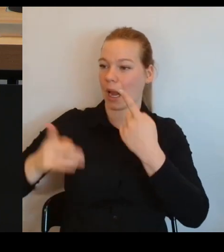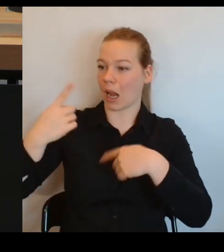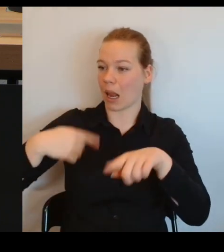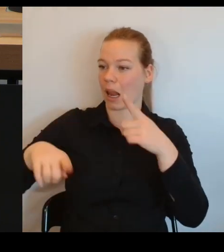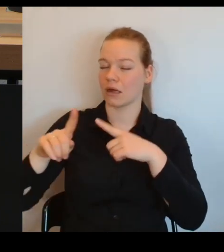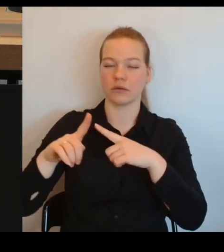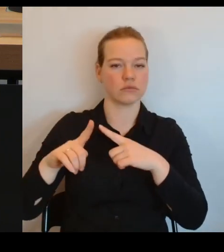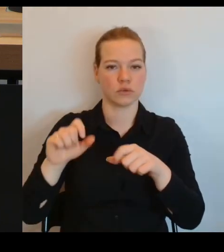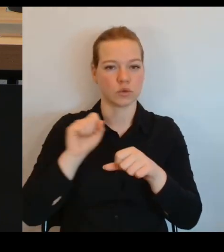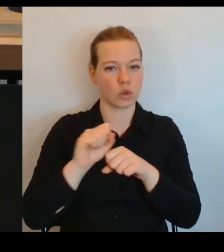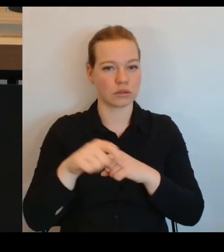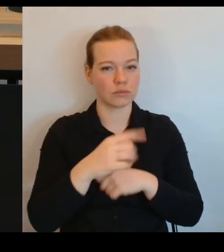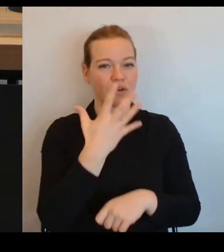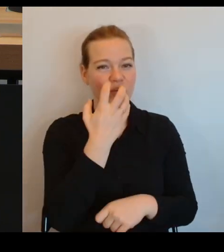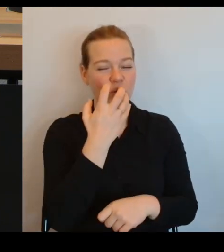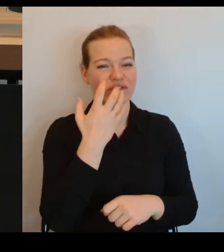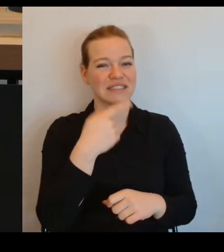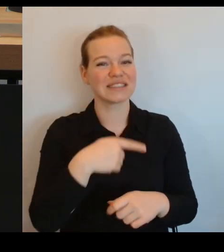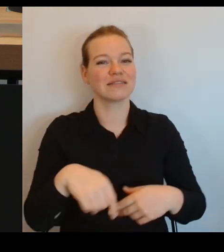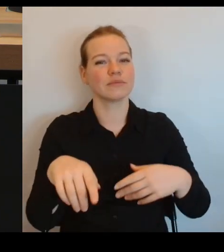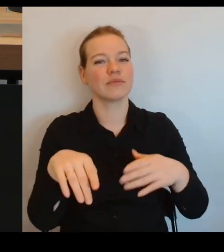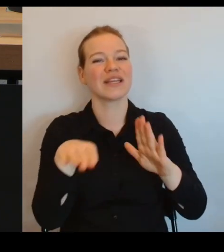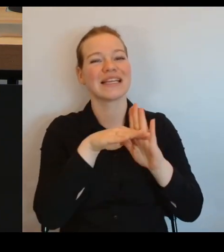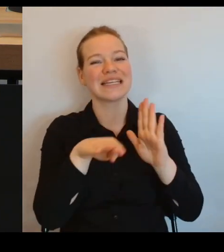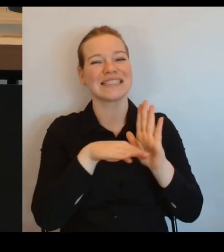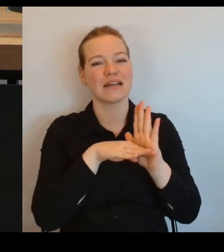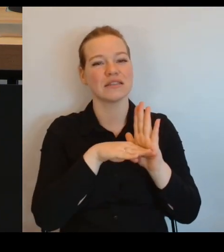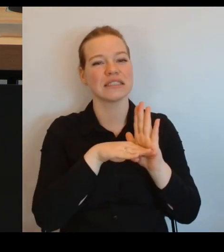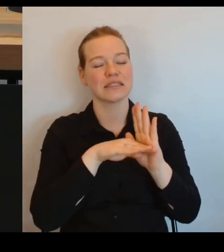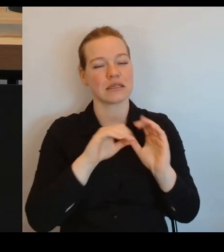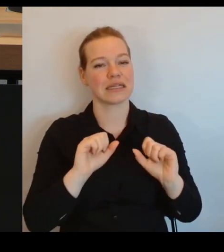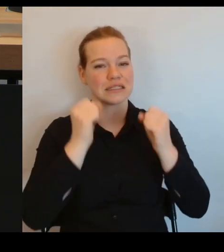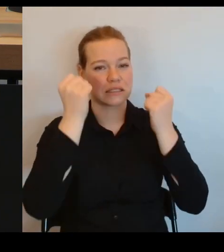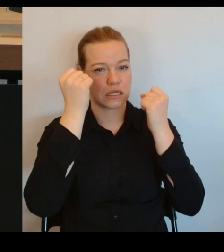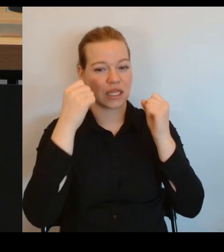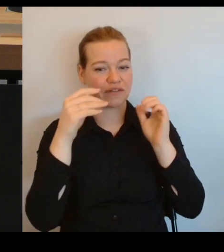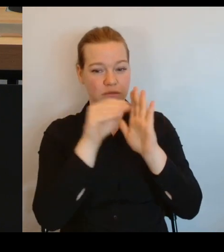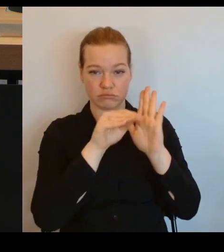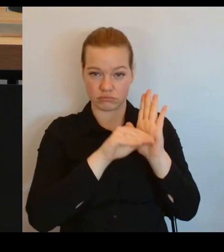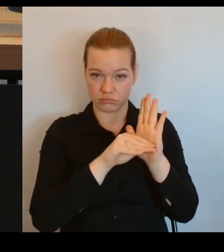Die im Haushaltsbeschluss angelegten Probleme aber entfalten aber bereits heute vor Ort ihre Wirkung